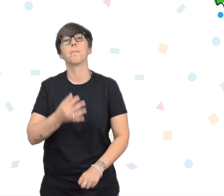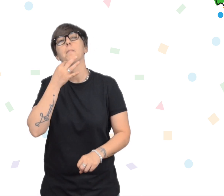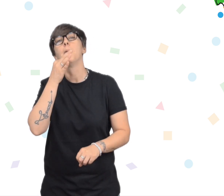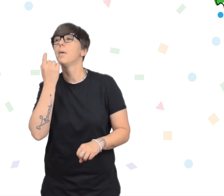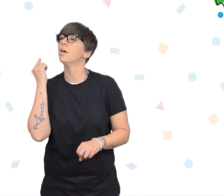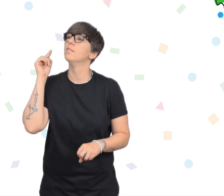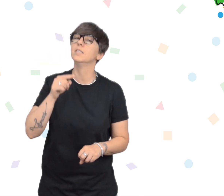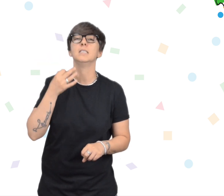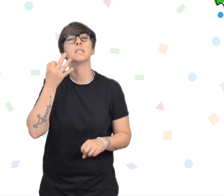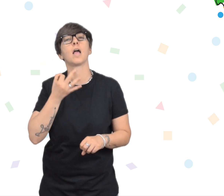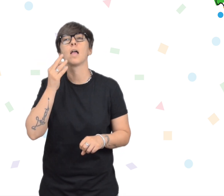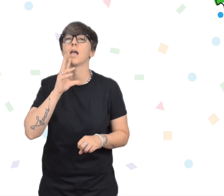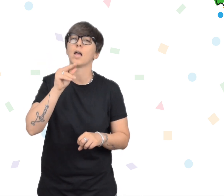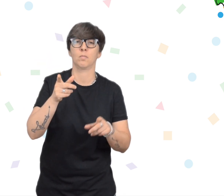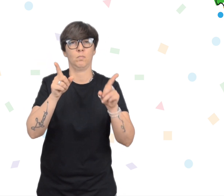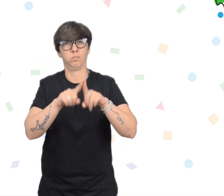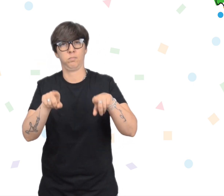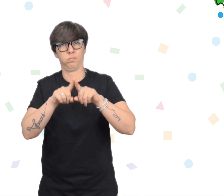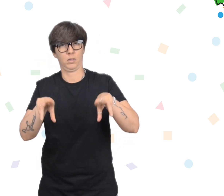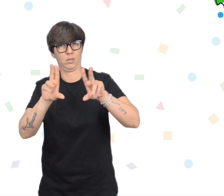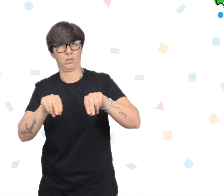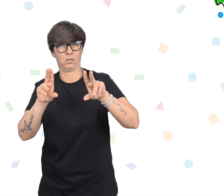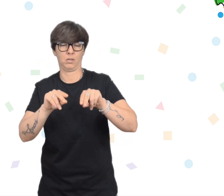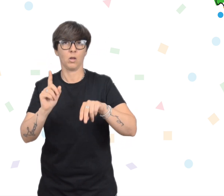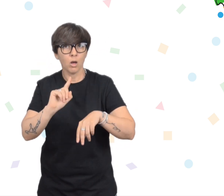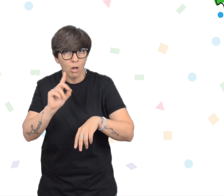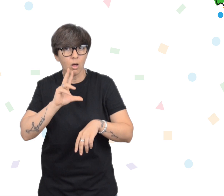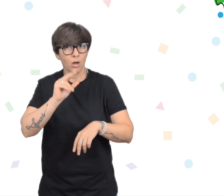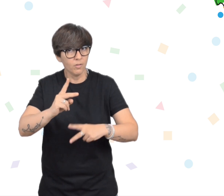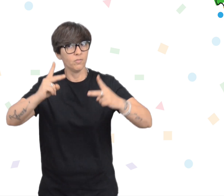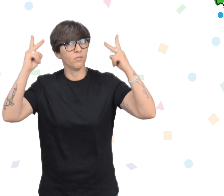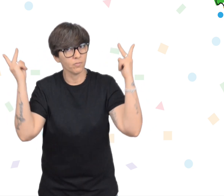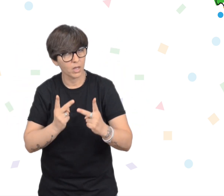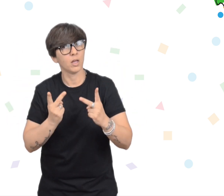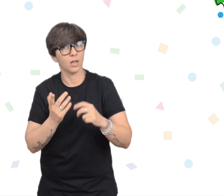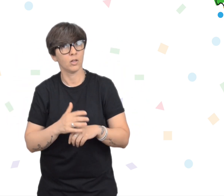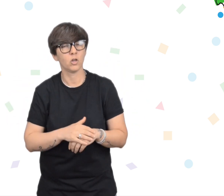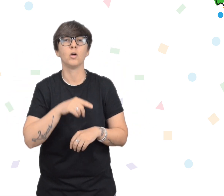Lo ripetiamo sempre, ma è proprio vero...